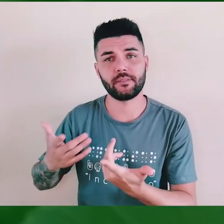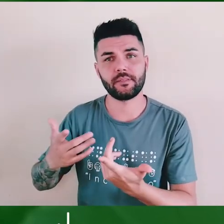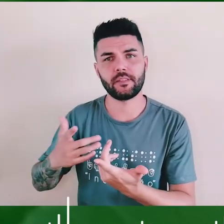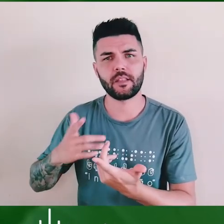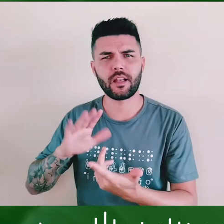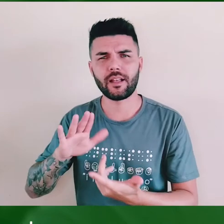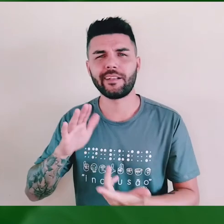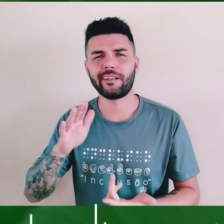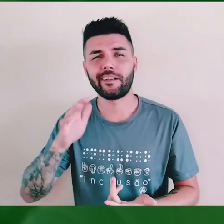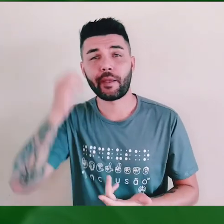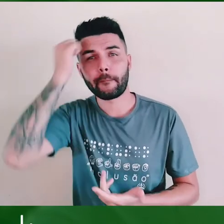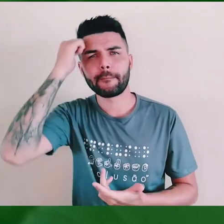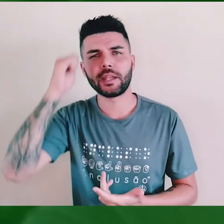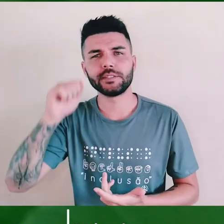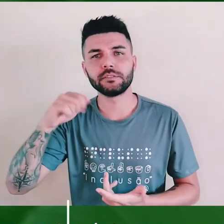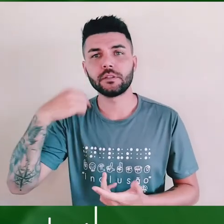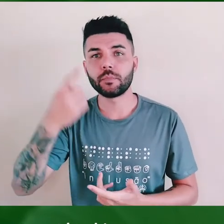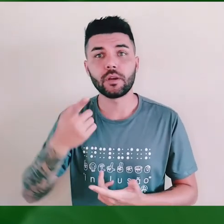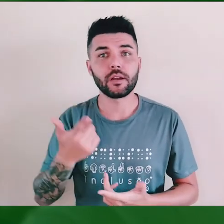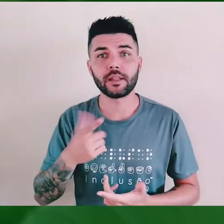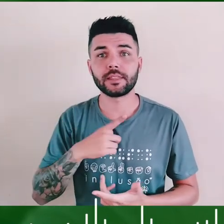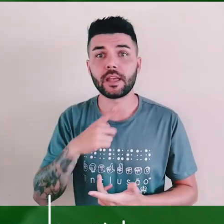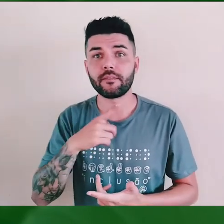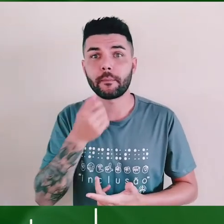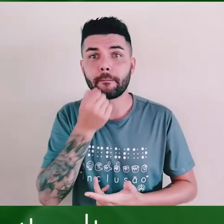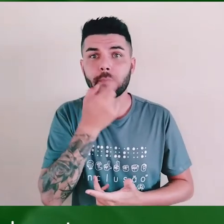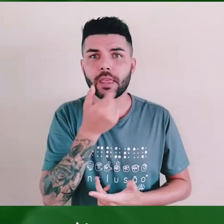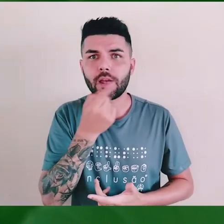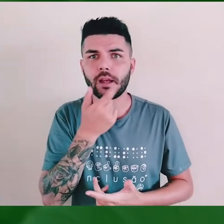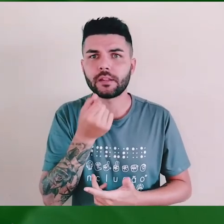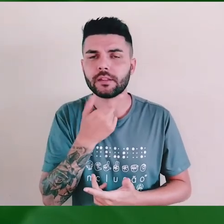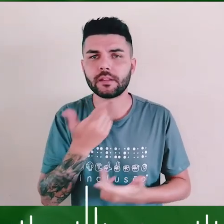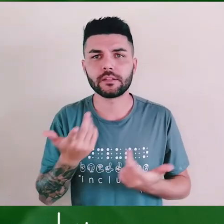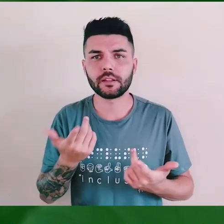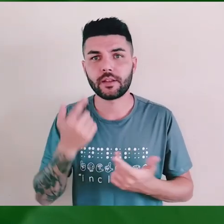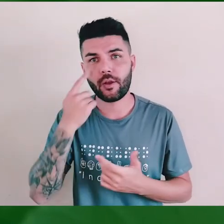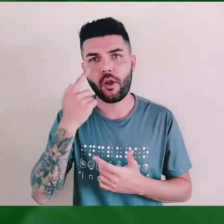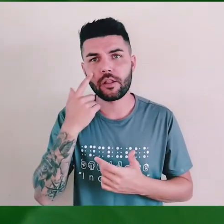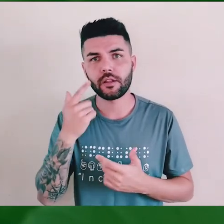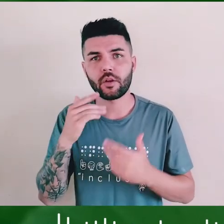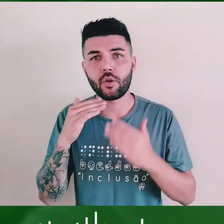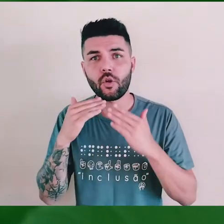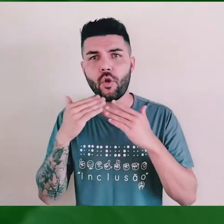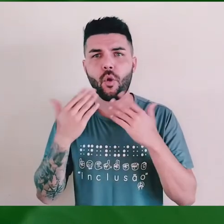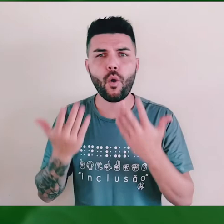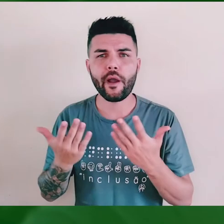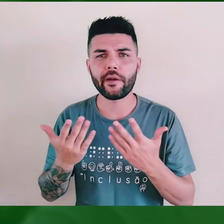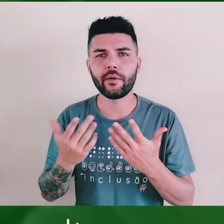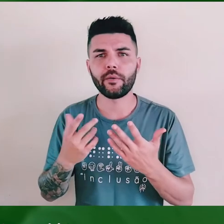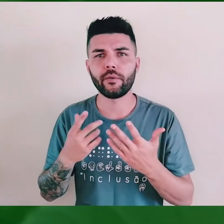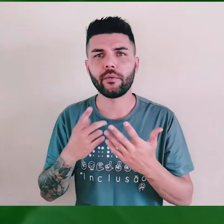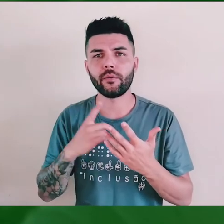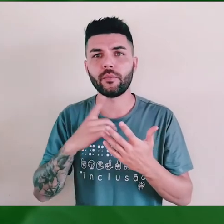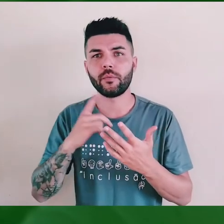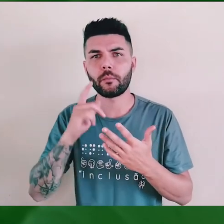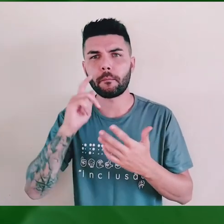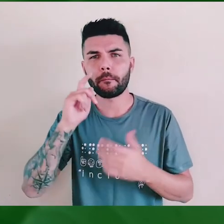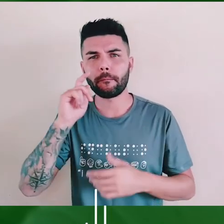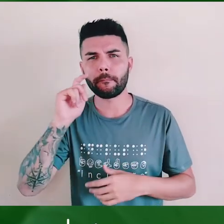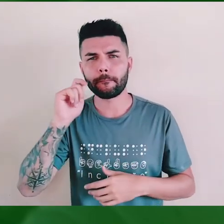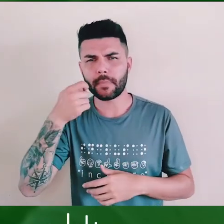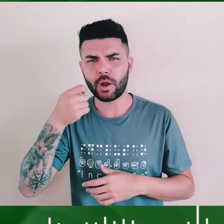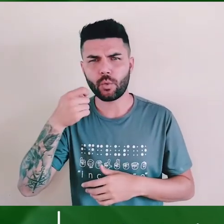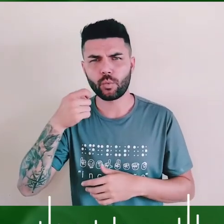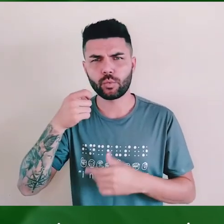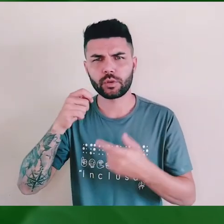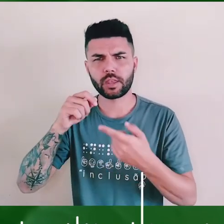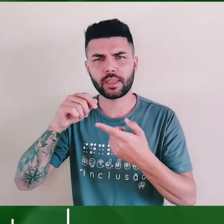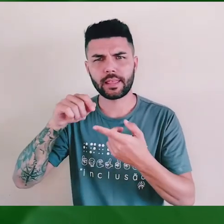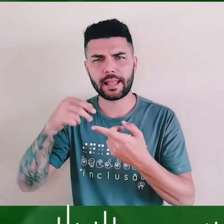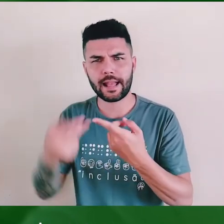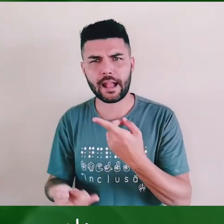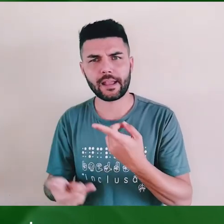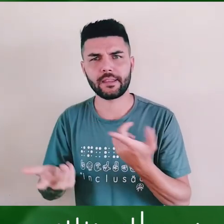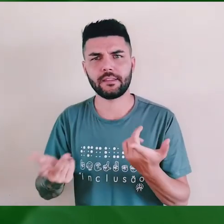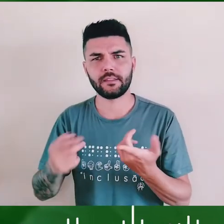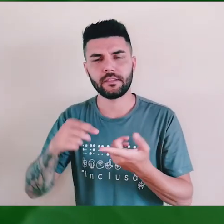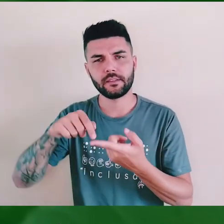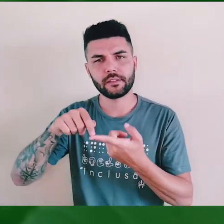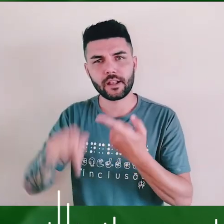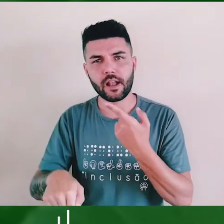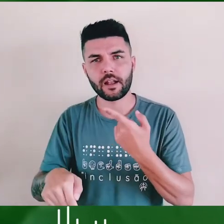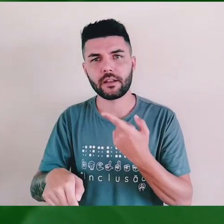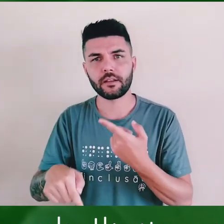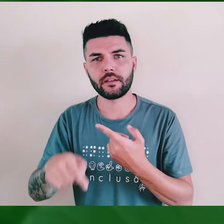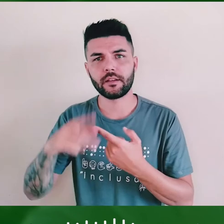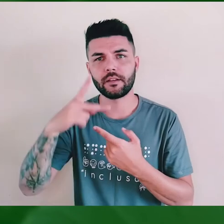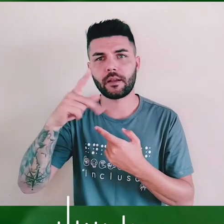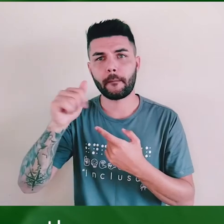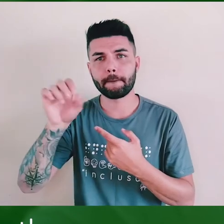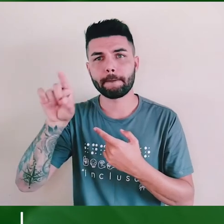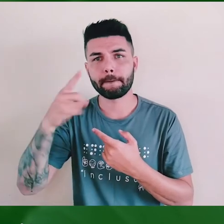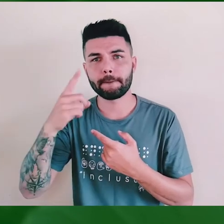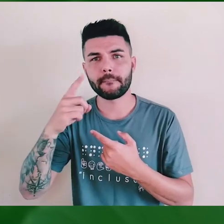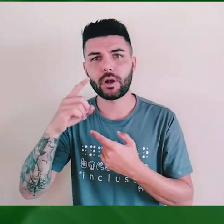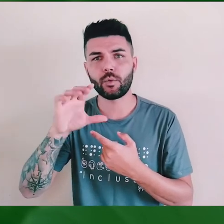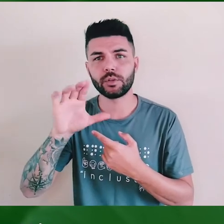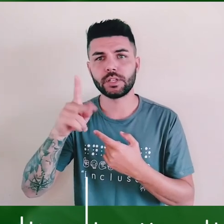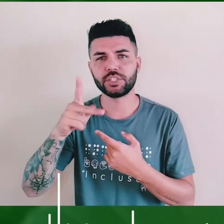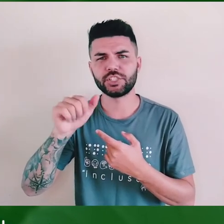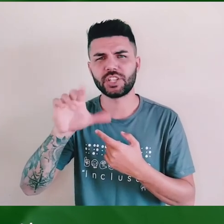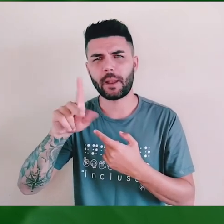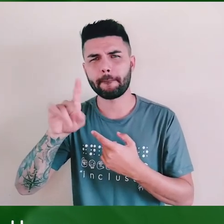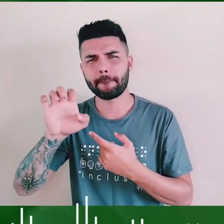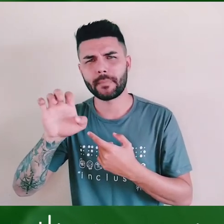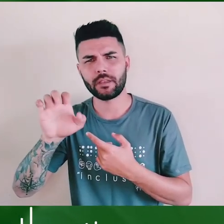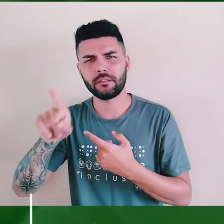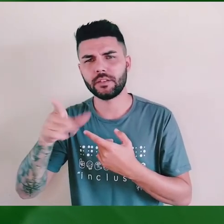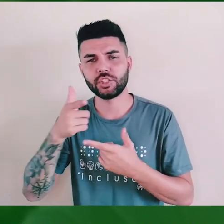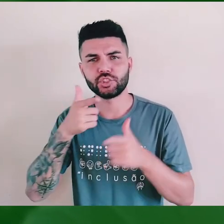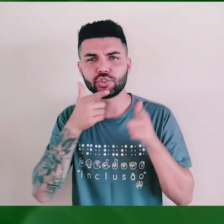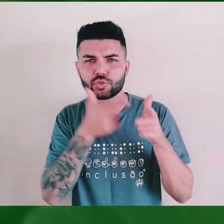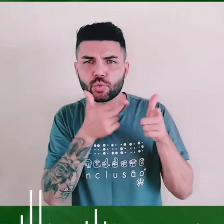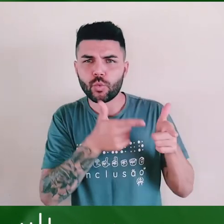que fez uma piada sobre qual pão que cai, o pão da Chape, o avião da Chape, algo assim...